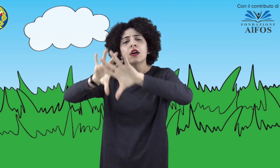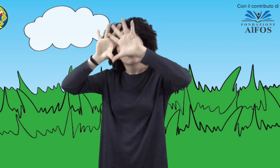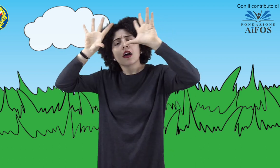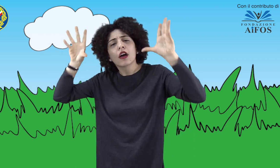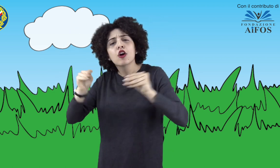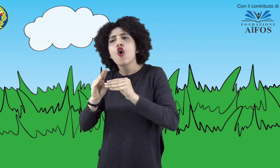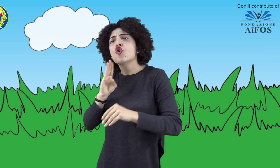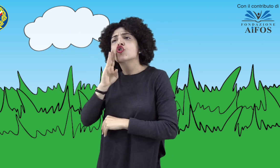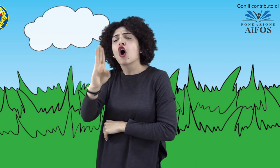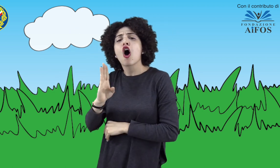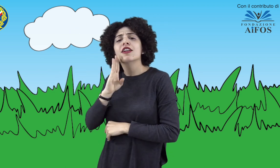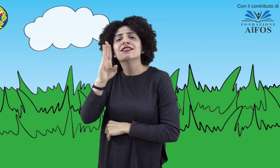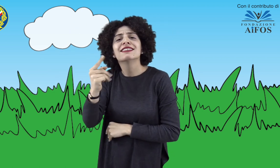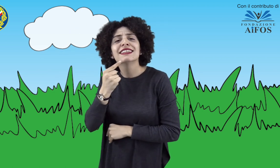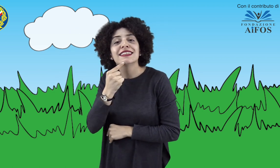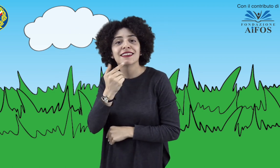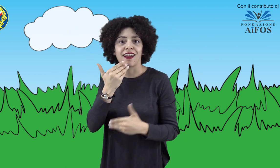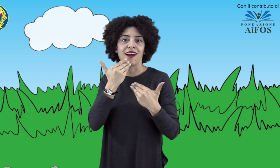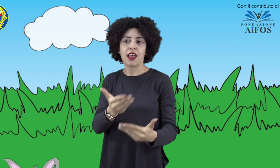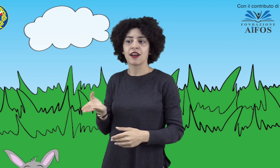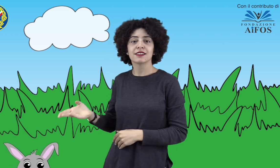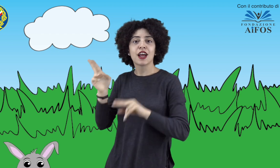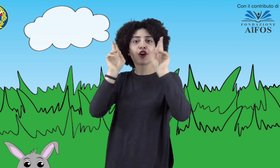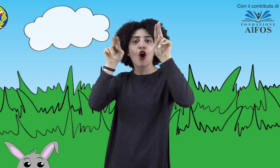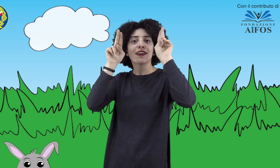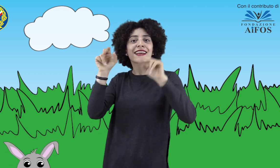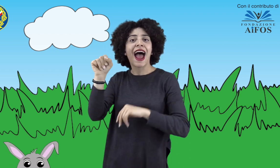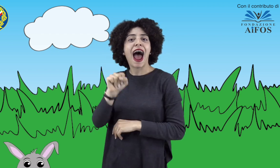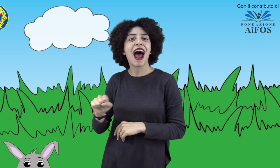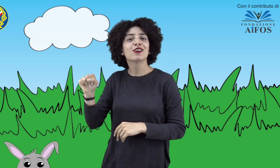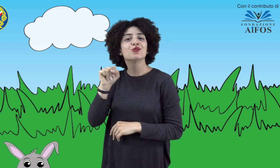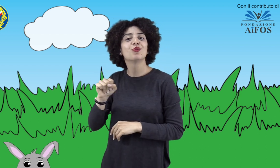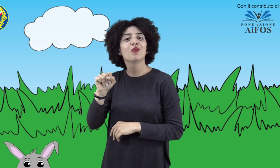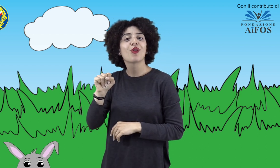Tutti i consigli arriveranno dal coniglietto Arturo,